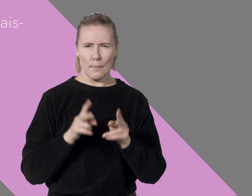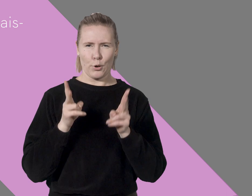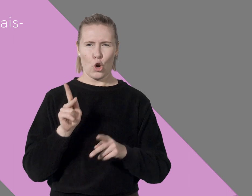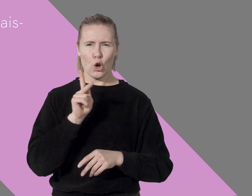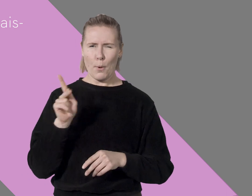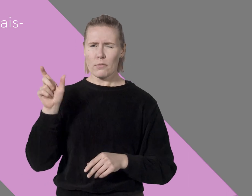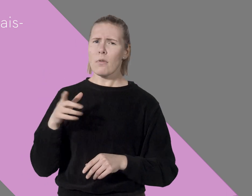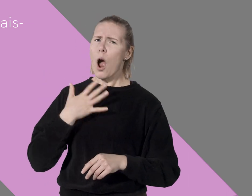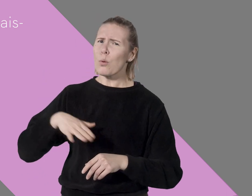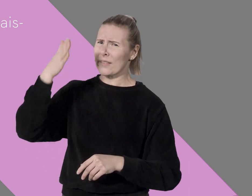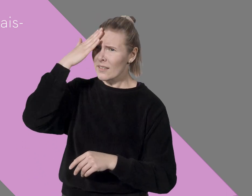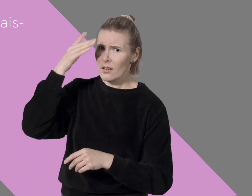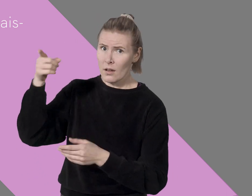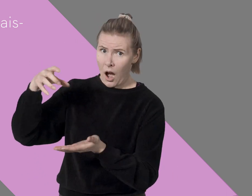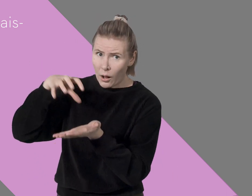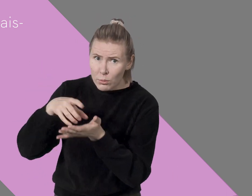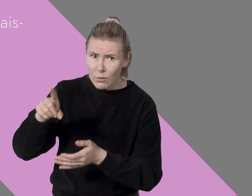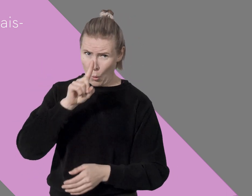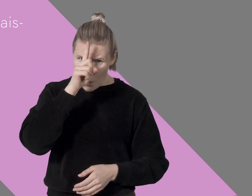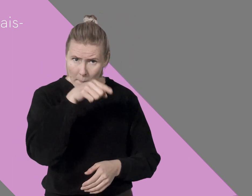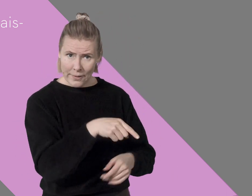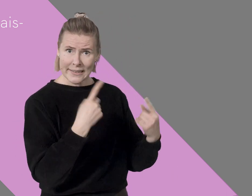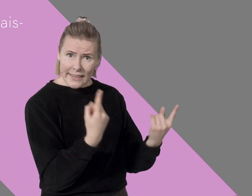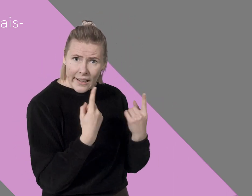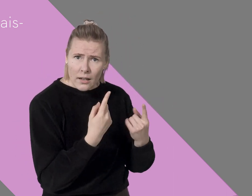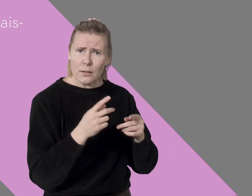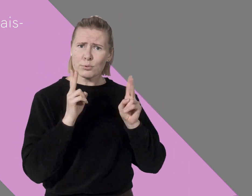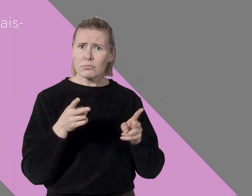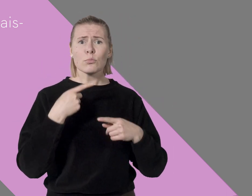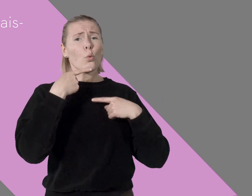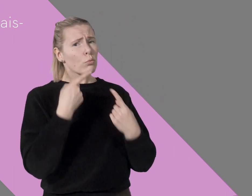Lisäksi Koponen halusi tietää, tunnistaako ja tunnustaako hallitus -